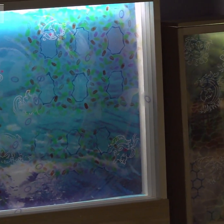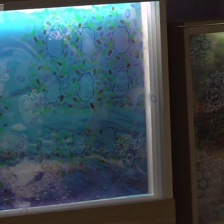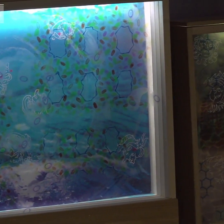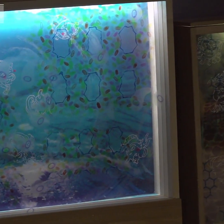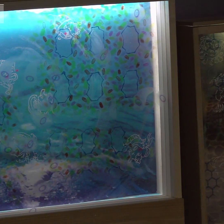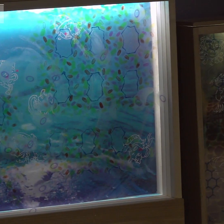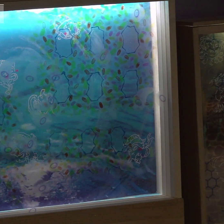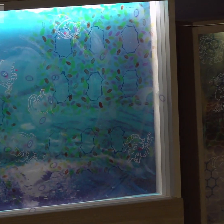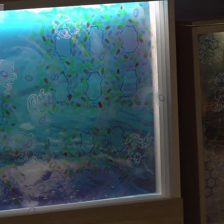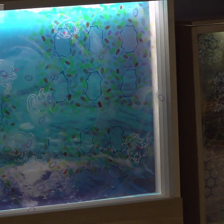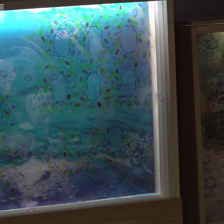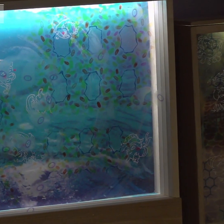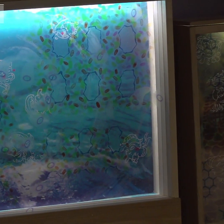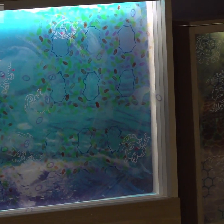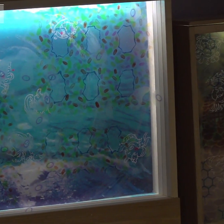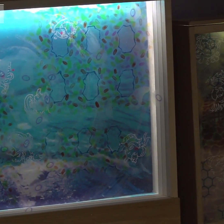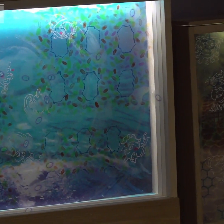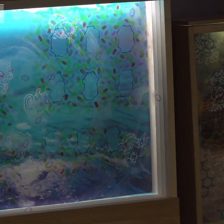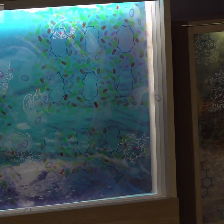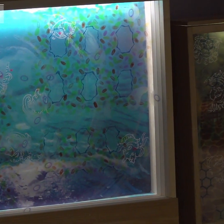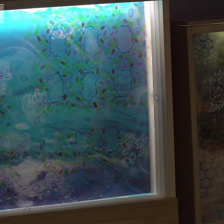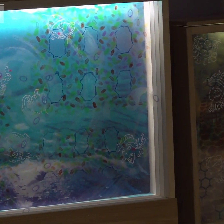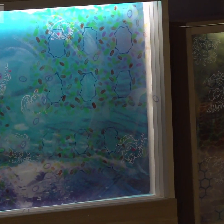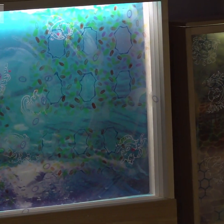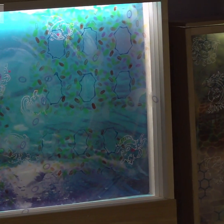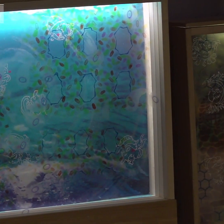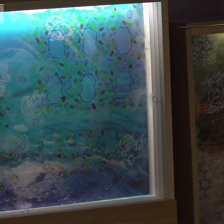1回手をあげちゃうともう同じところに置けないですけど